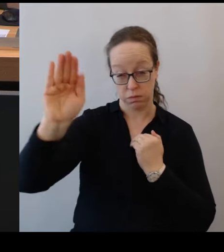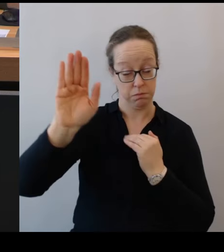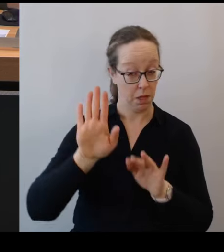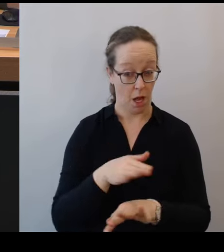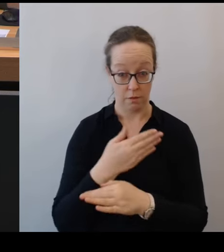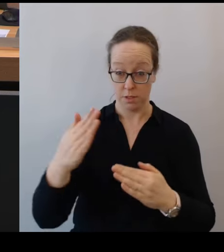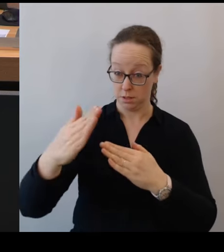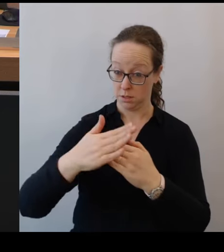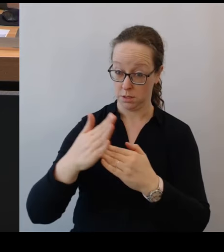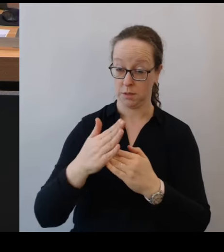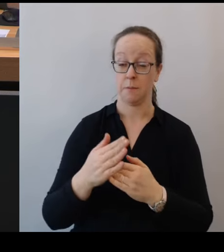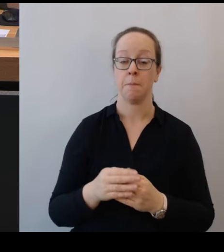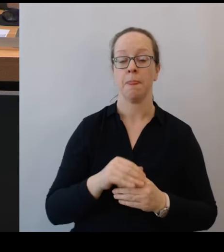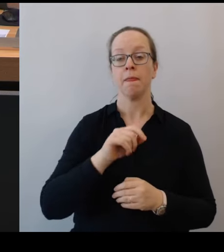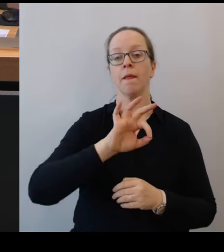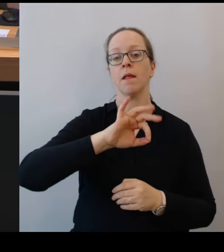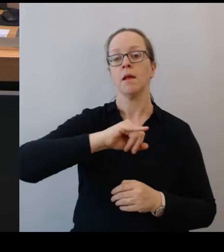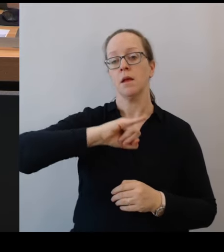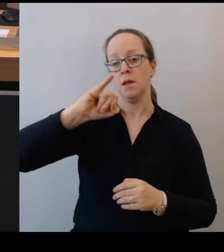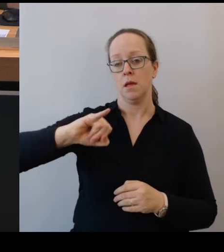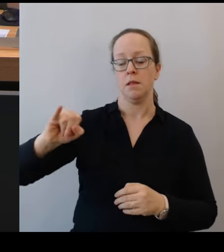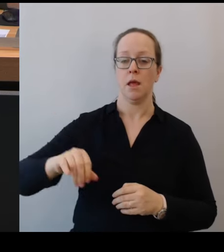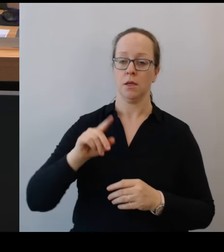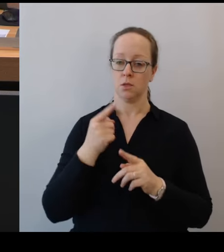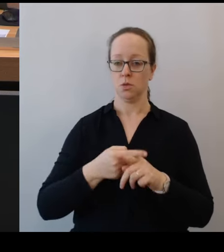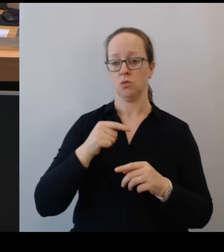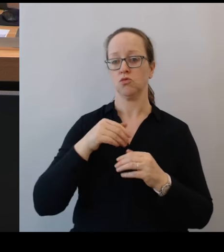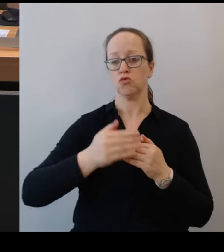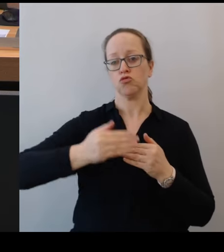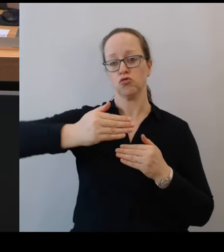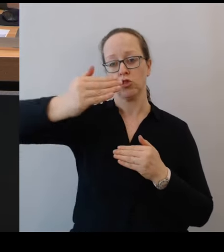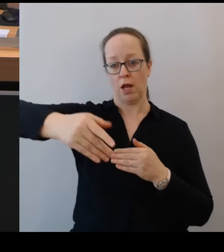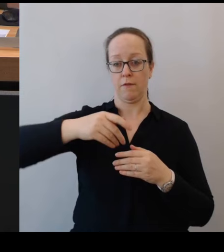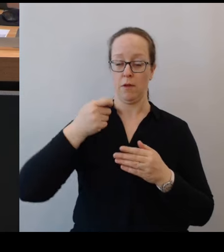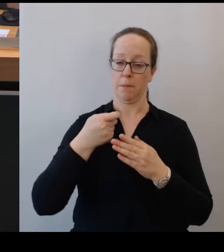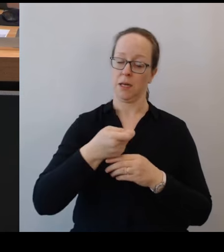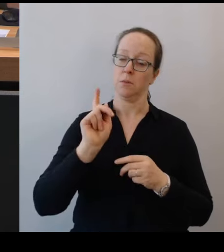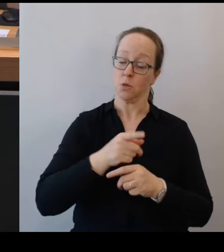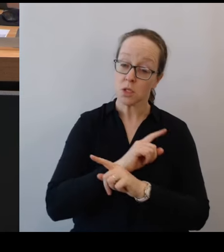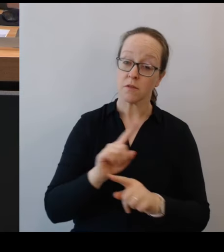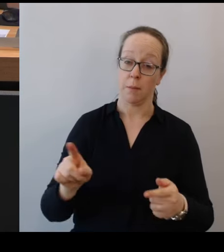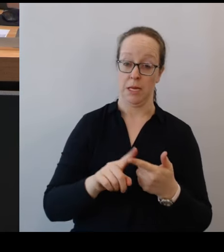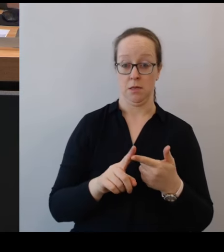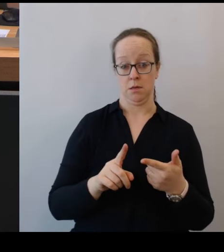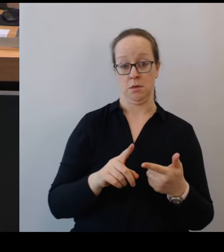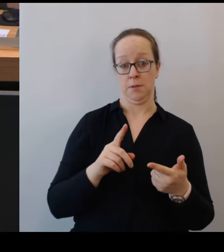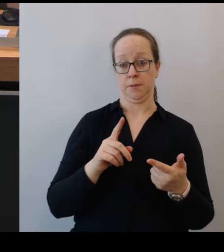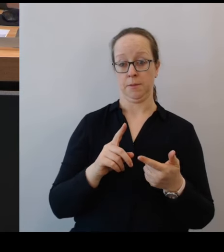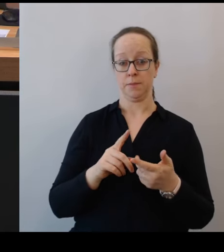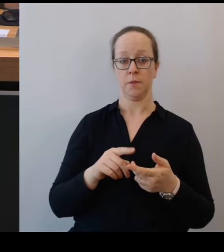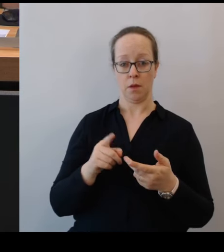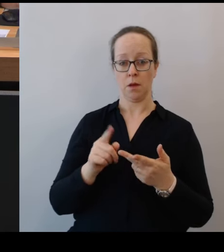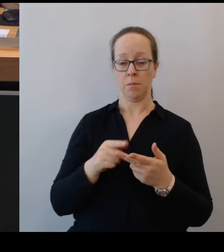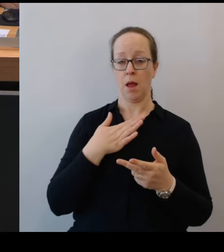wäre ganz schnell gemacht, auch hier für den Senat. Wie meine Anfrage gezeigt hat, gibt es auch bei den landeseigenen Wohnungsunternehmen 1300 Indexmieten.